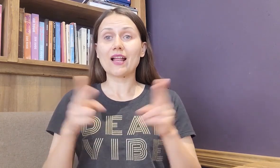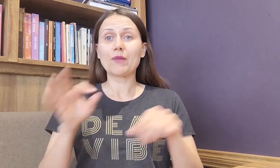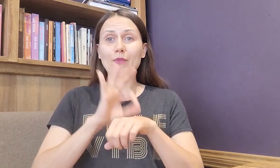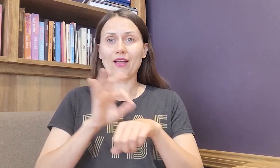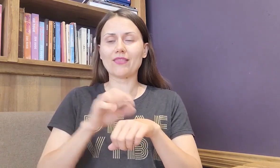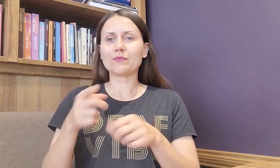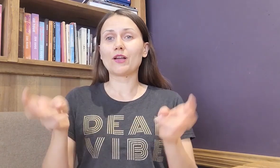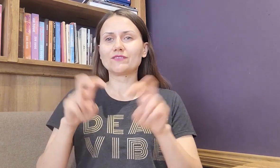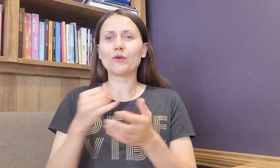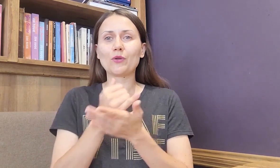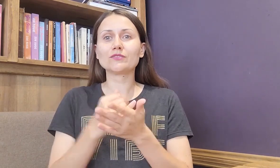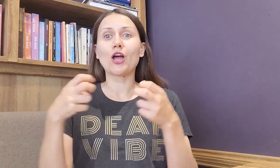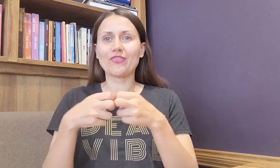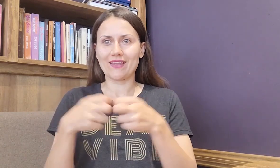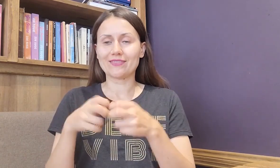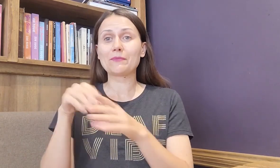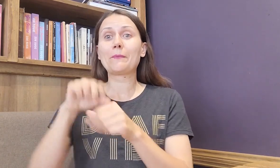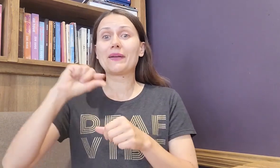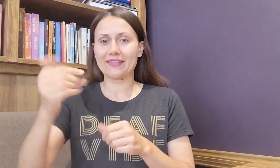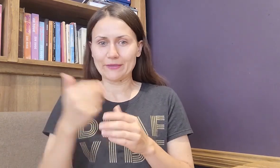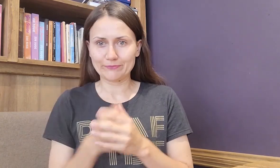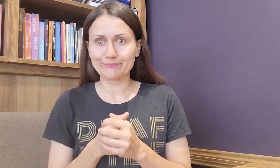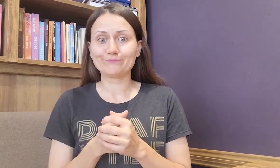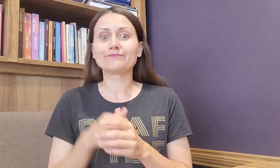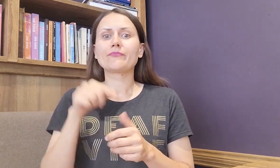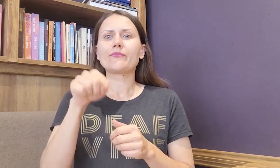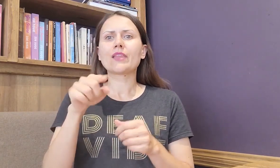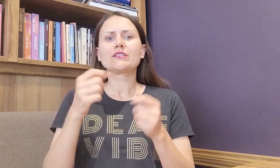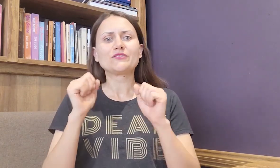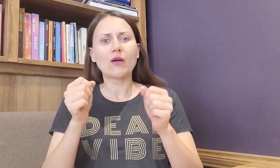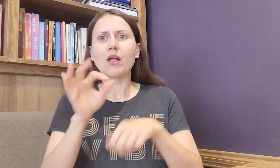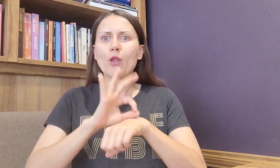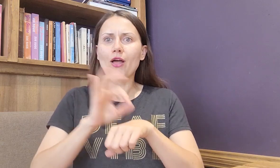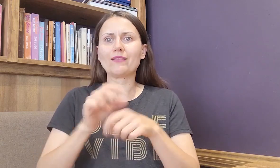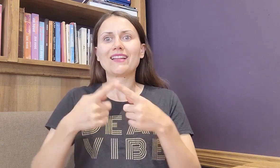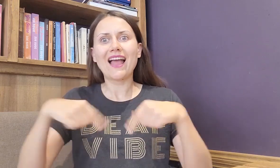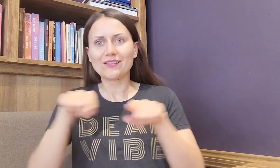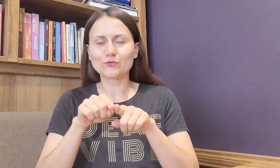W ramach projektu powstaje kurs online w Polskim Języku Migowym (PJM). Realizujemy działania projektowe